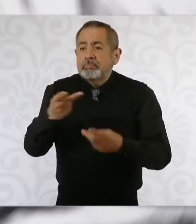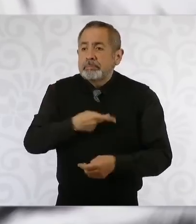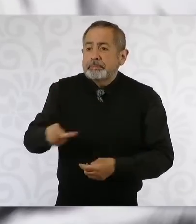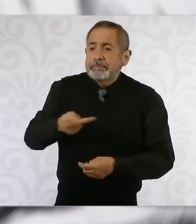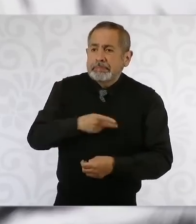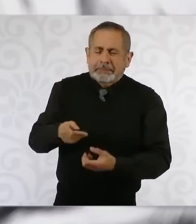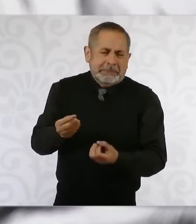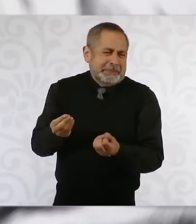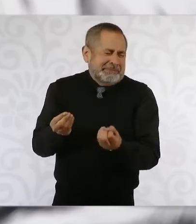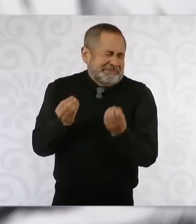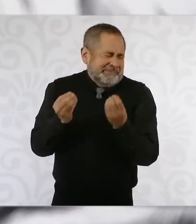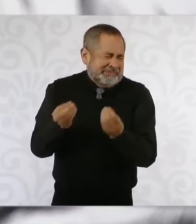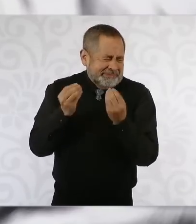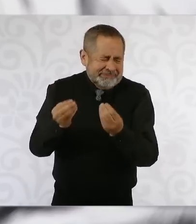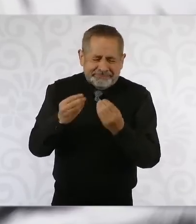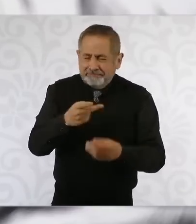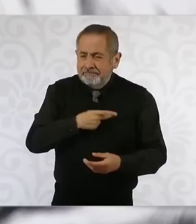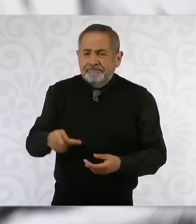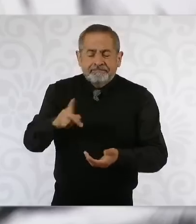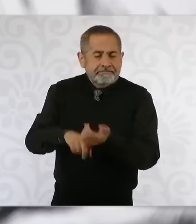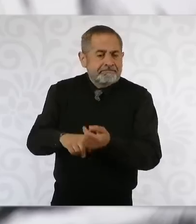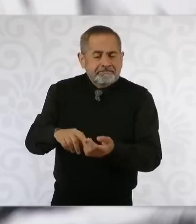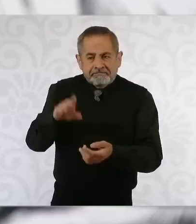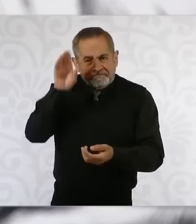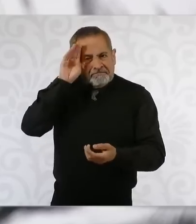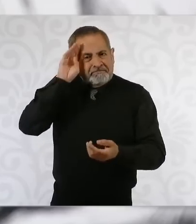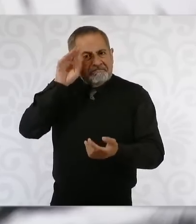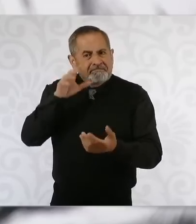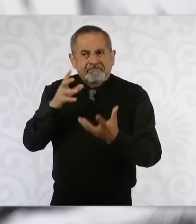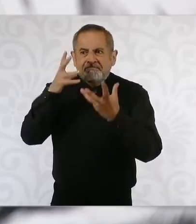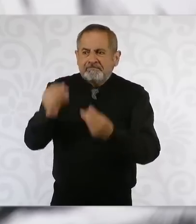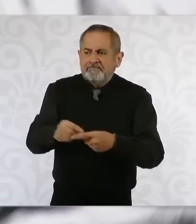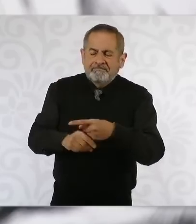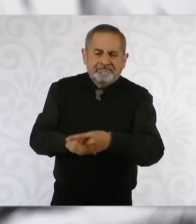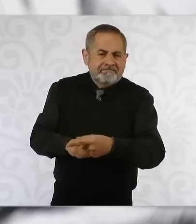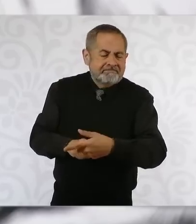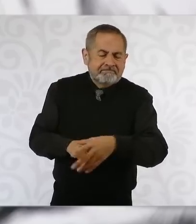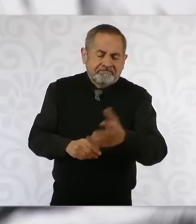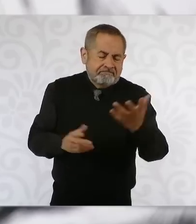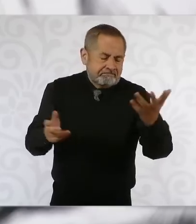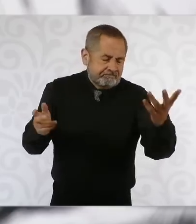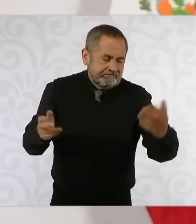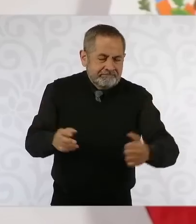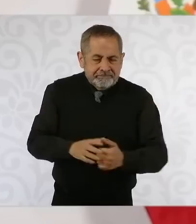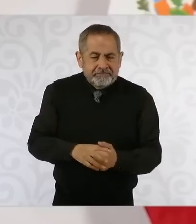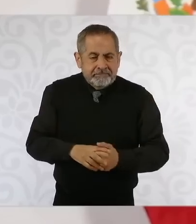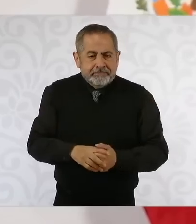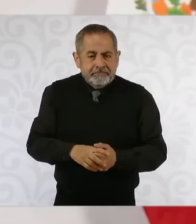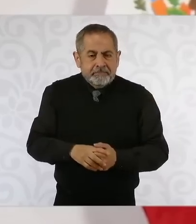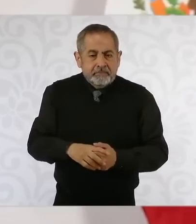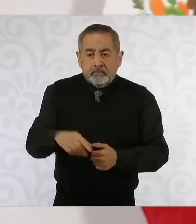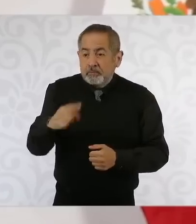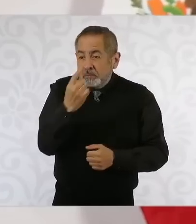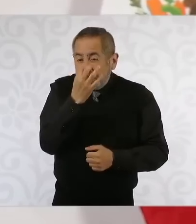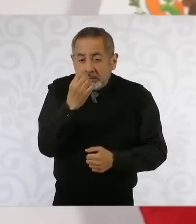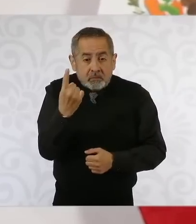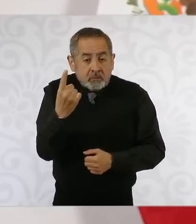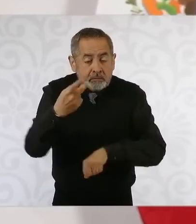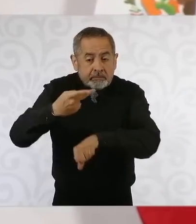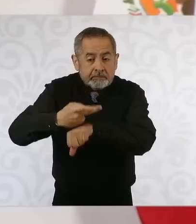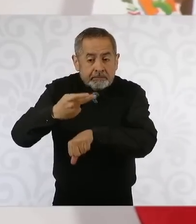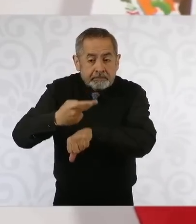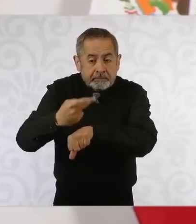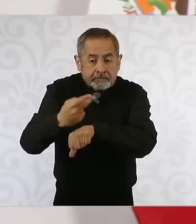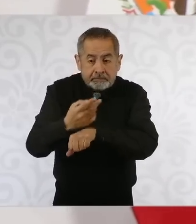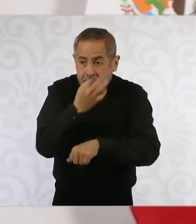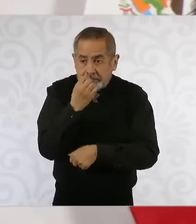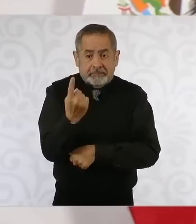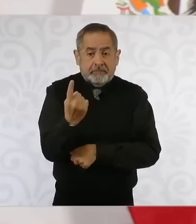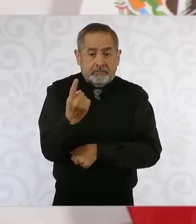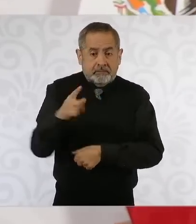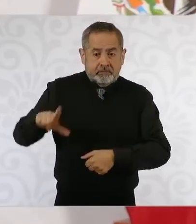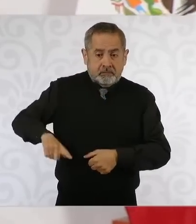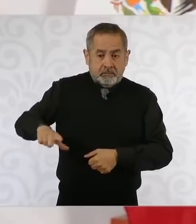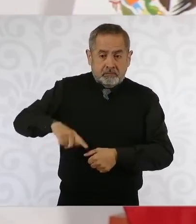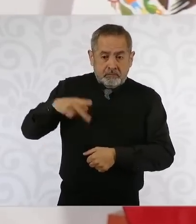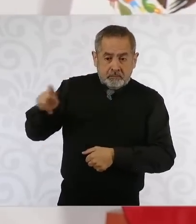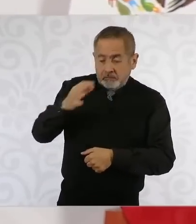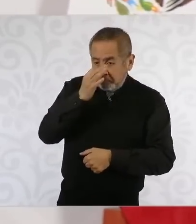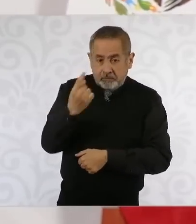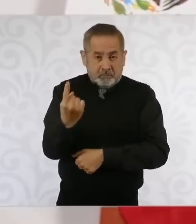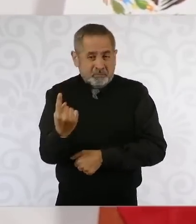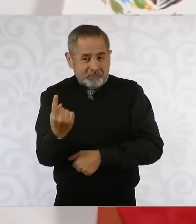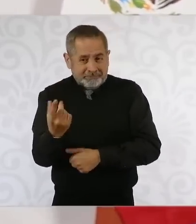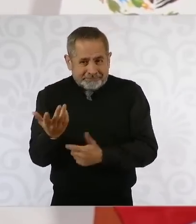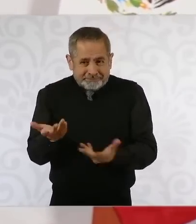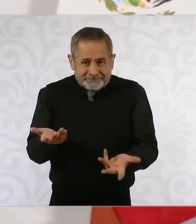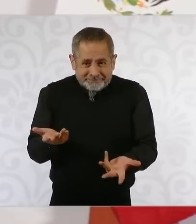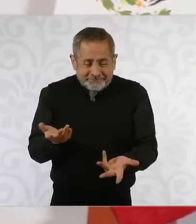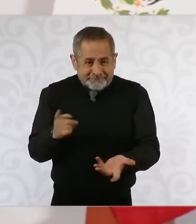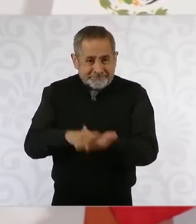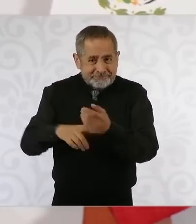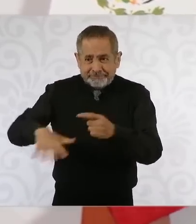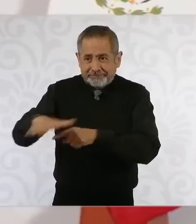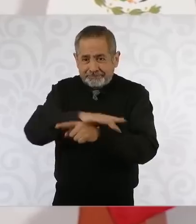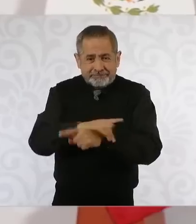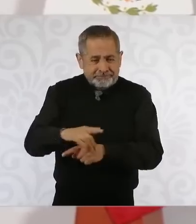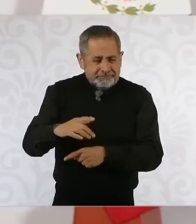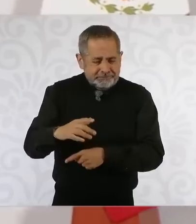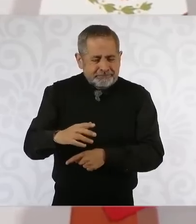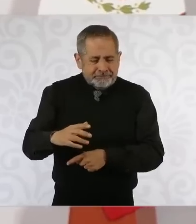alto hay una sola preparatoria pública en León Guanajuato Entonces se tiene que atender desde